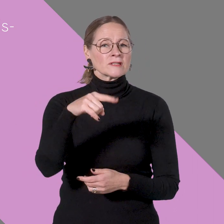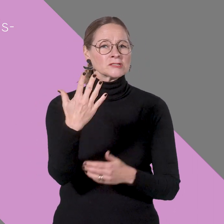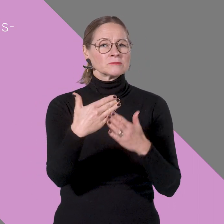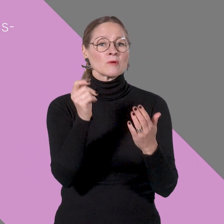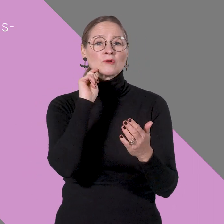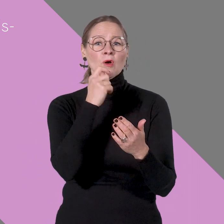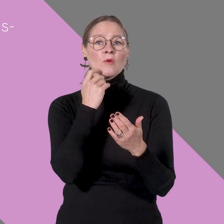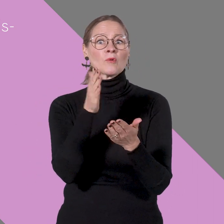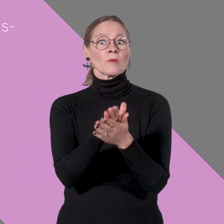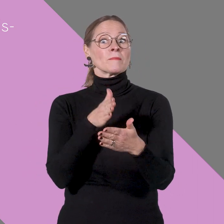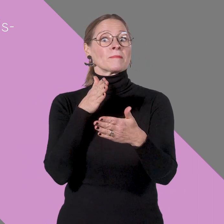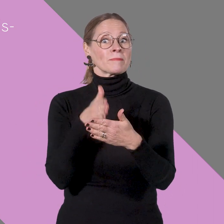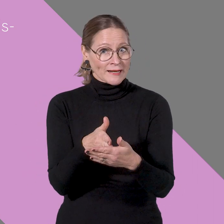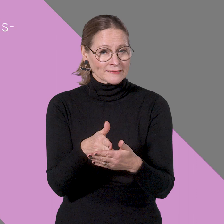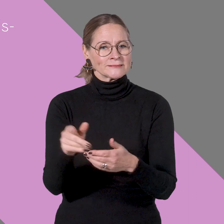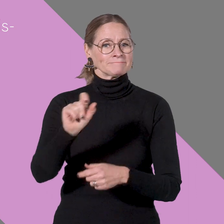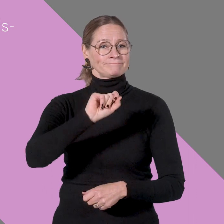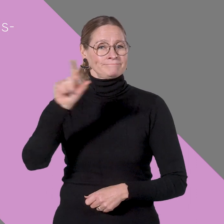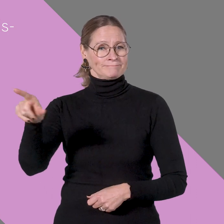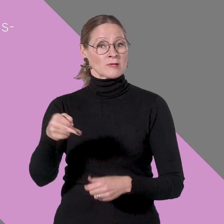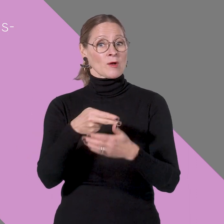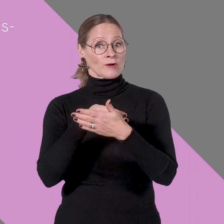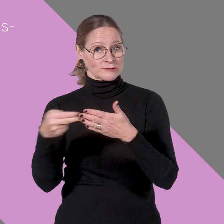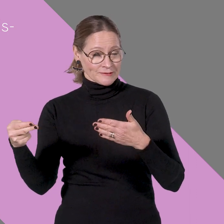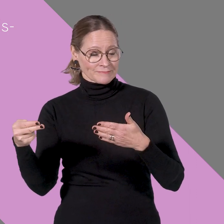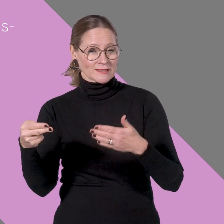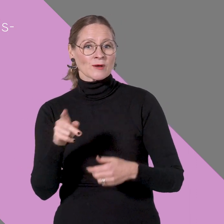lähettämällä ehdotuksesi 15. joulukuuta mennessä osoitteeseen: